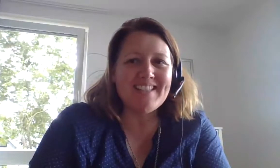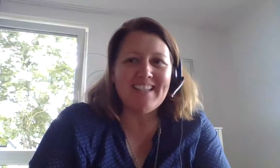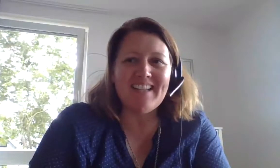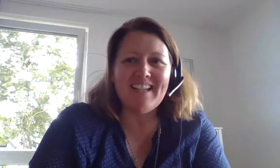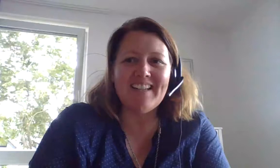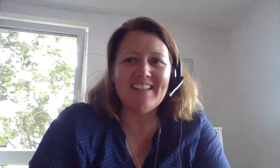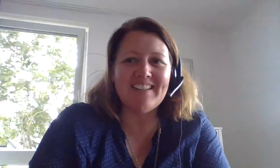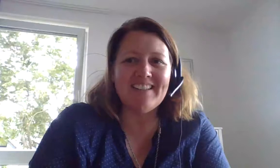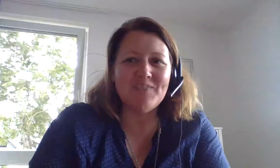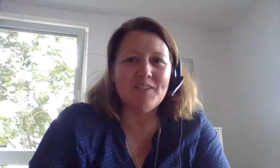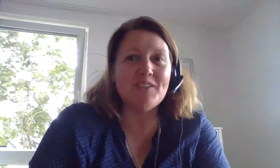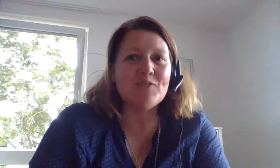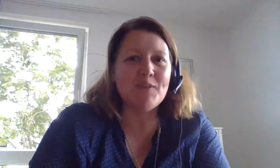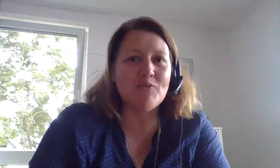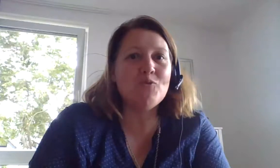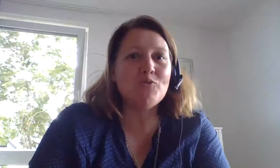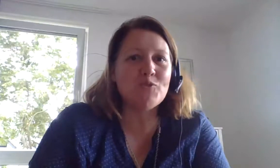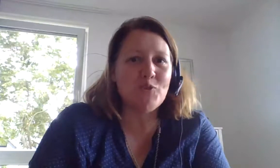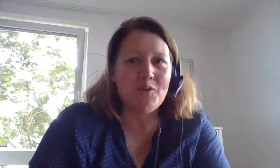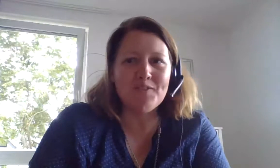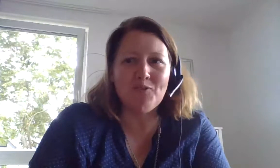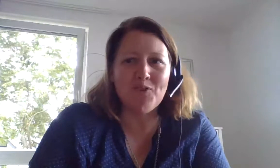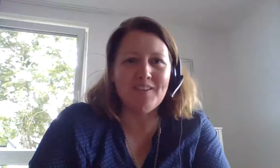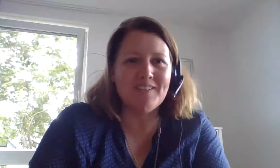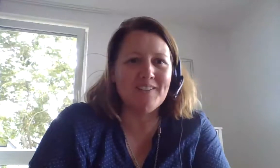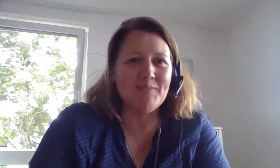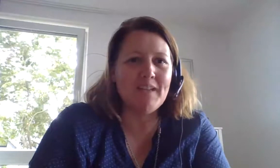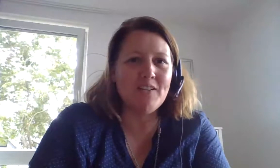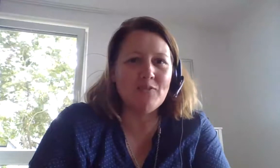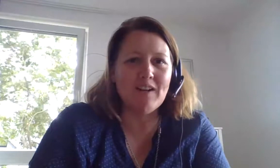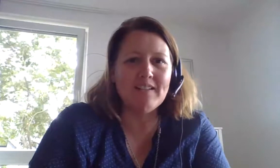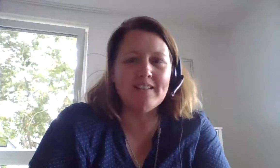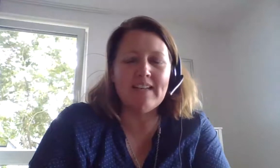اعتقد انه سيعطي الكثير للتفكير فيه للعديد منا.